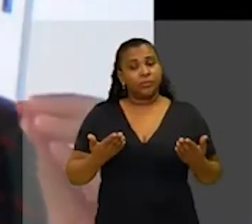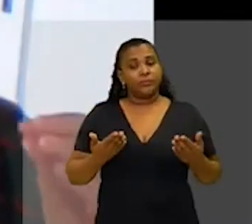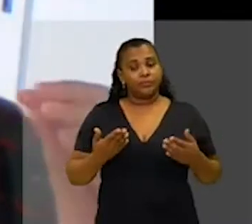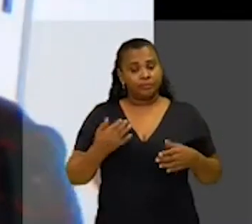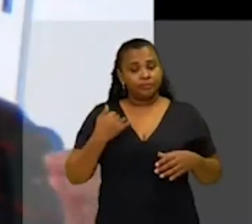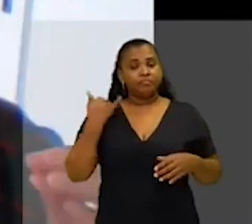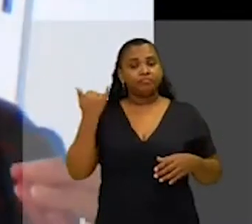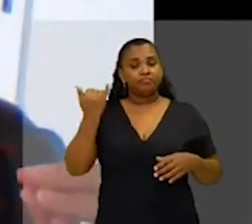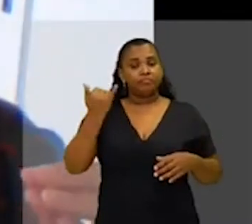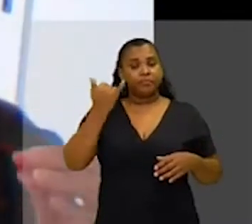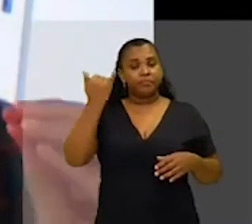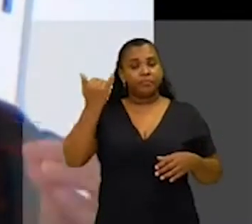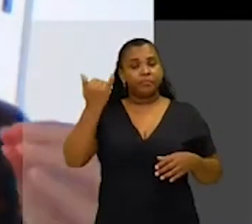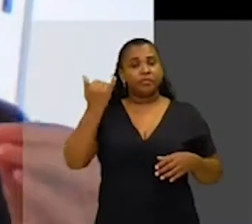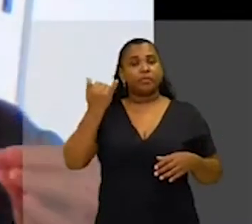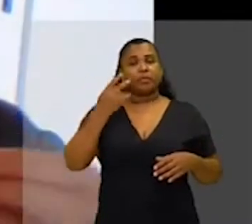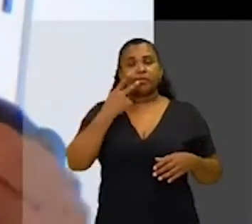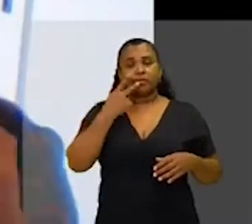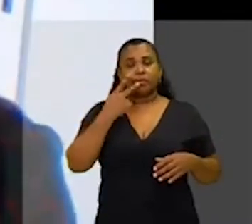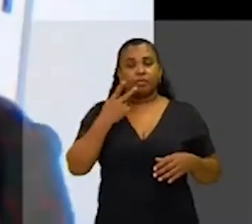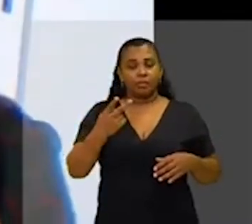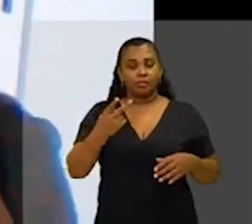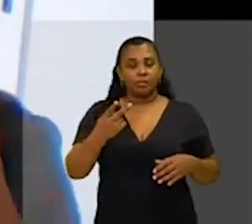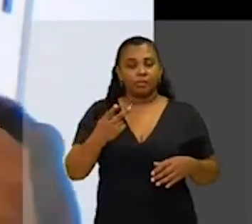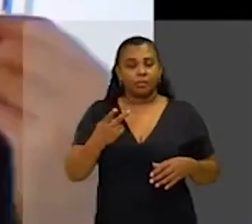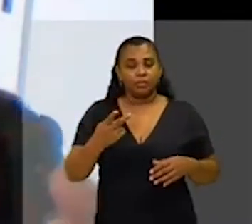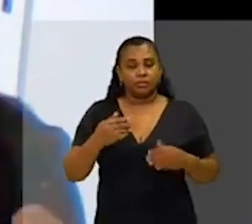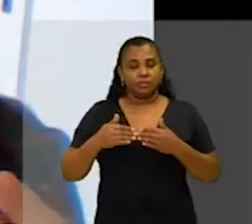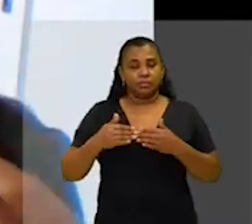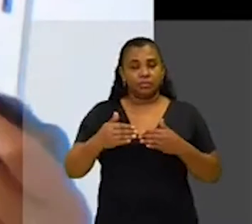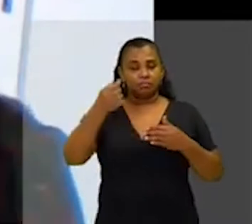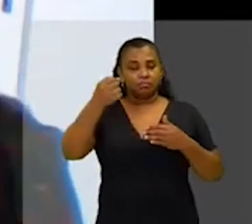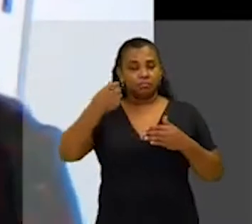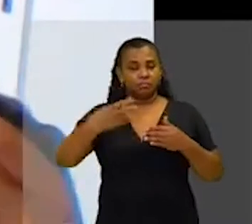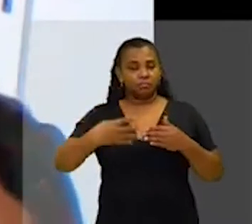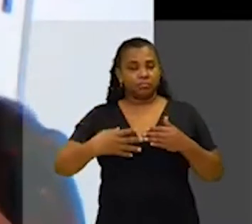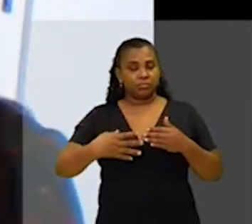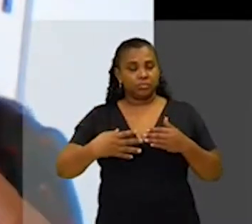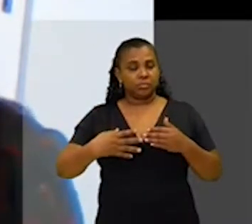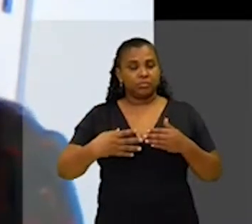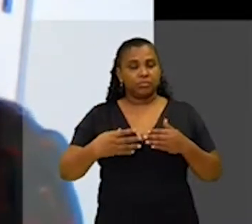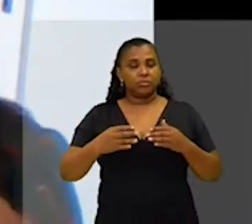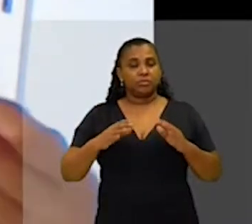fornece uma base para que a gente possa comprar pão já entramos na questão do código em que